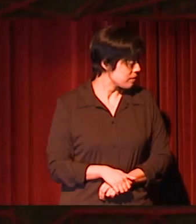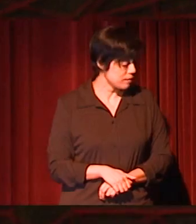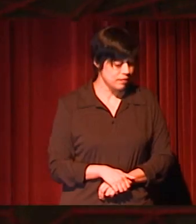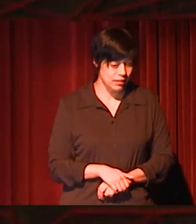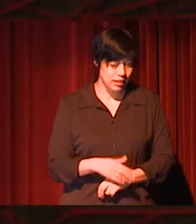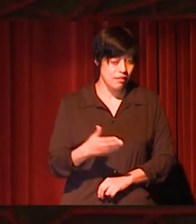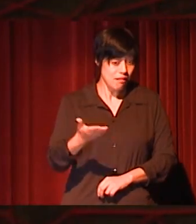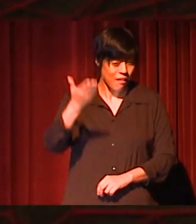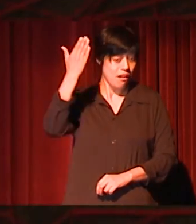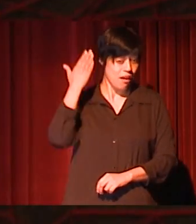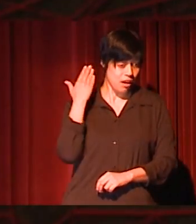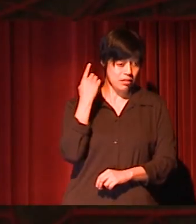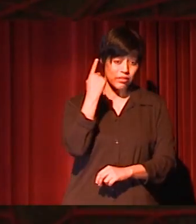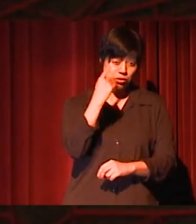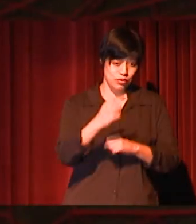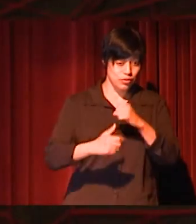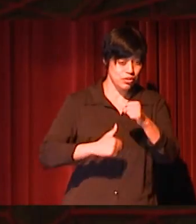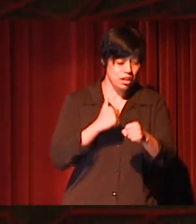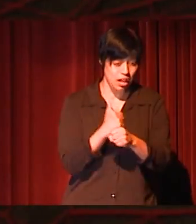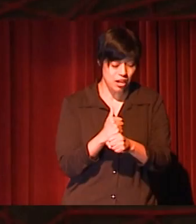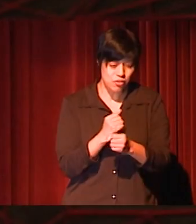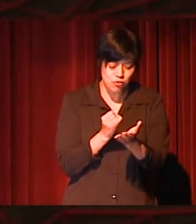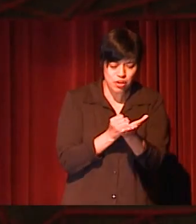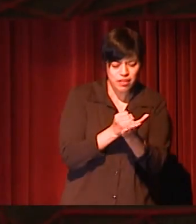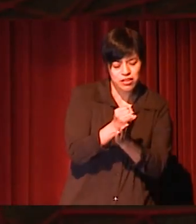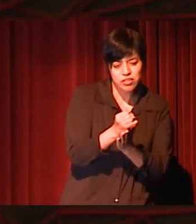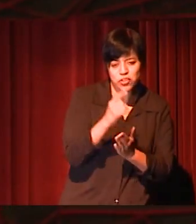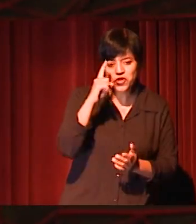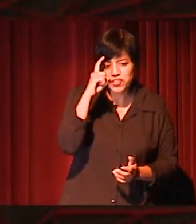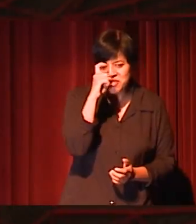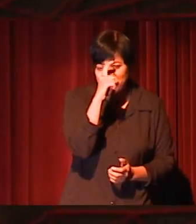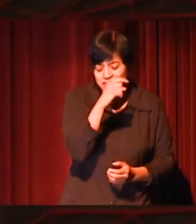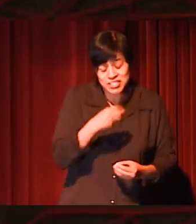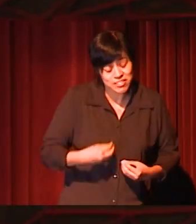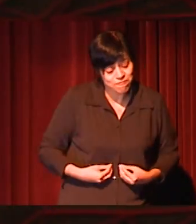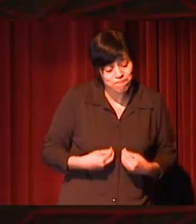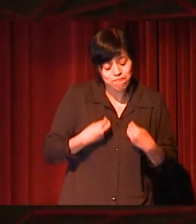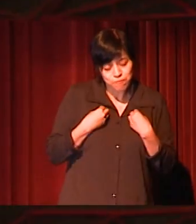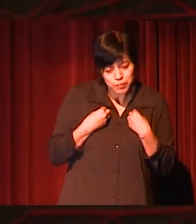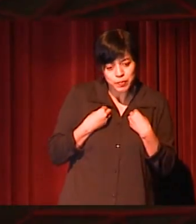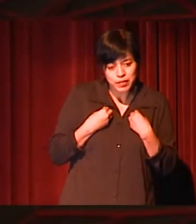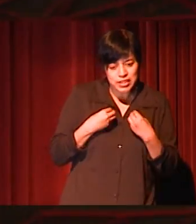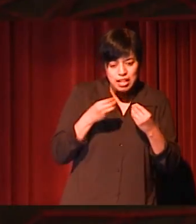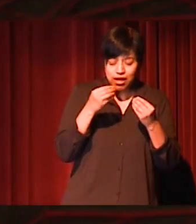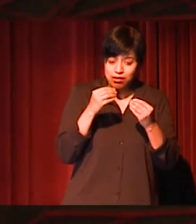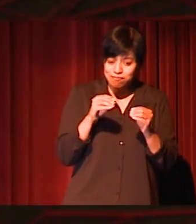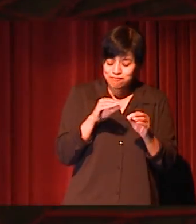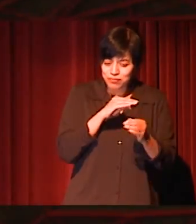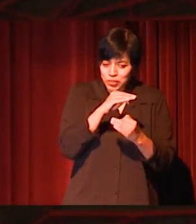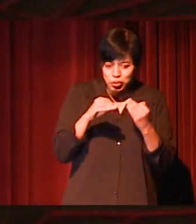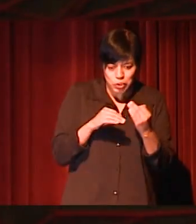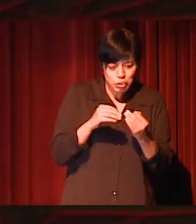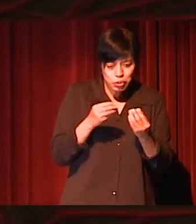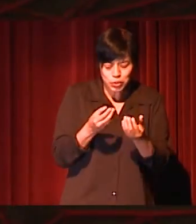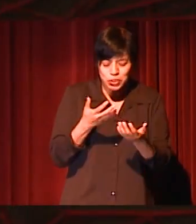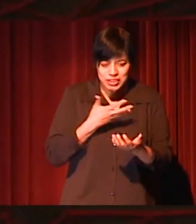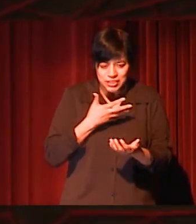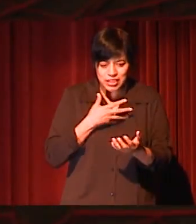Hace un año, tomé una de las decisiones más difíciles de mi vida. Lo dejé todo para poder perseguir una idea.